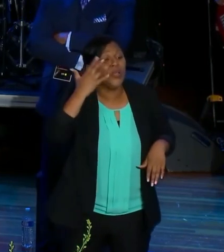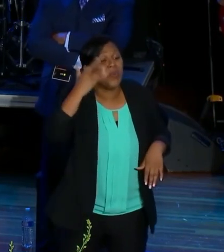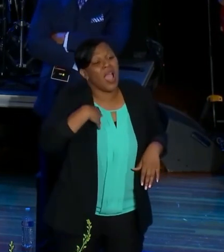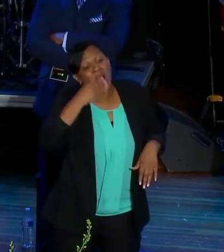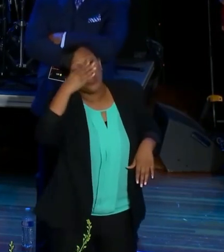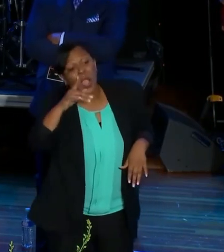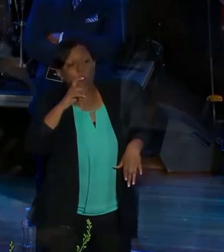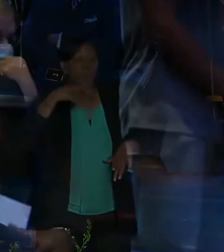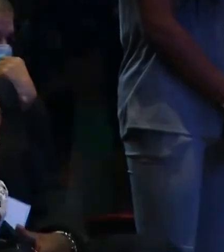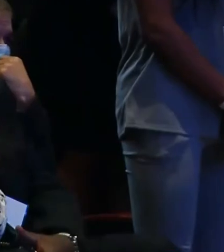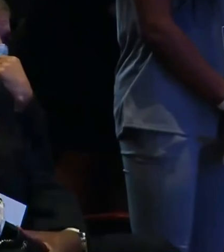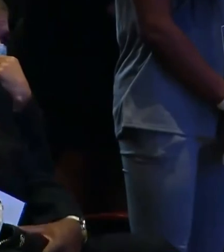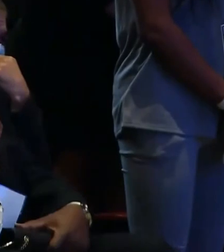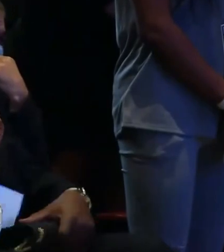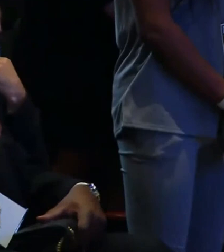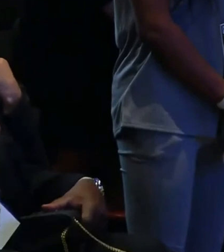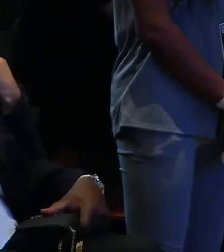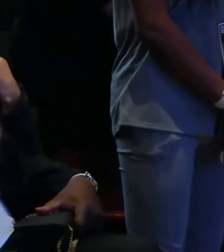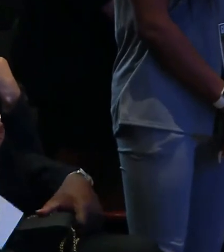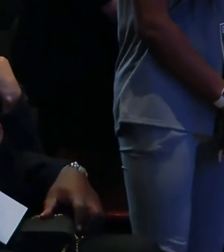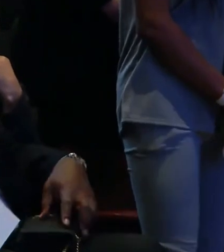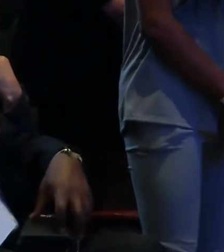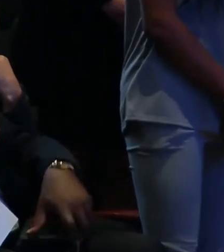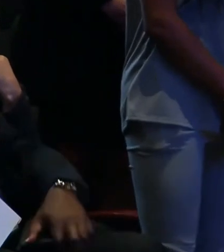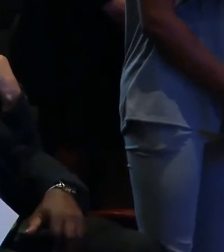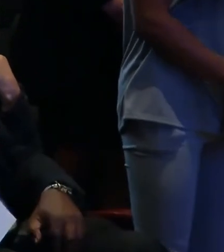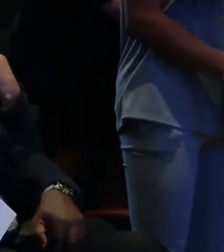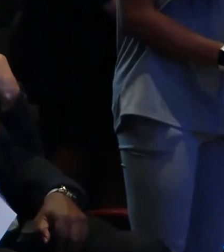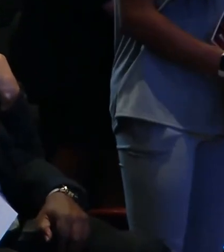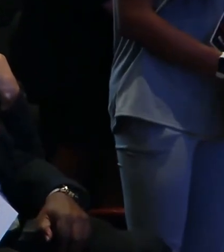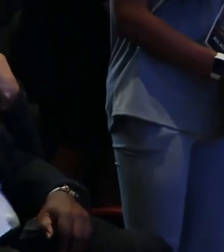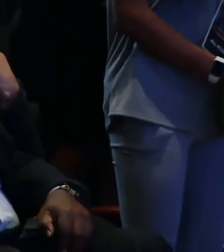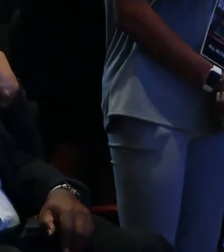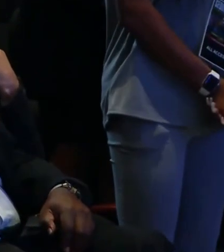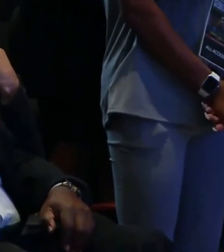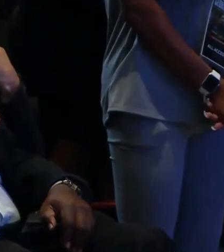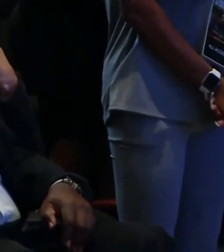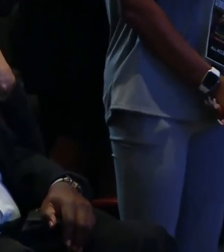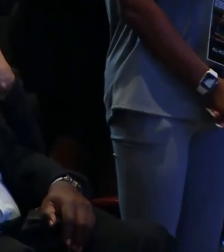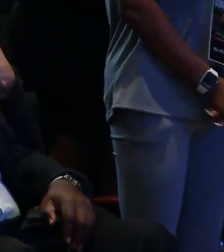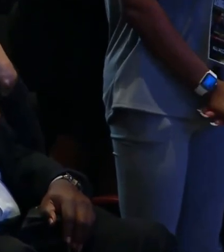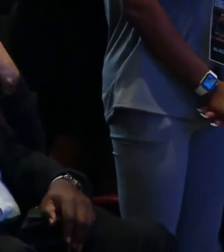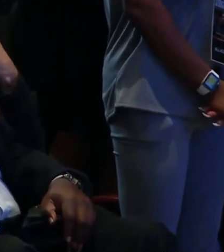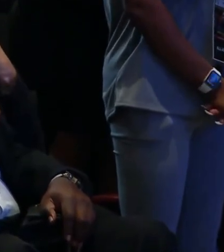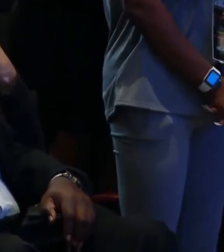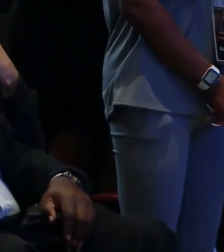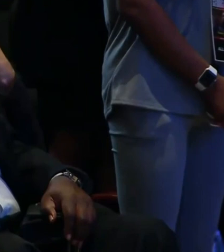Det sägs att om vi vill kämpa, så kommer Han att utkämpa våra strider Ifall vi står upp, så kommer Han att hålla oss uppe